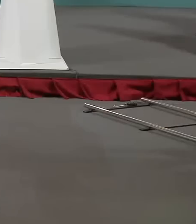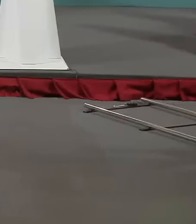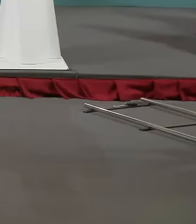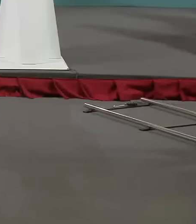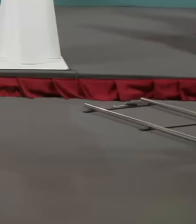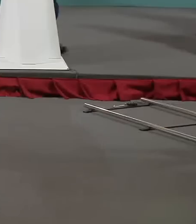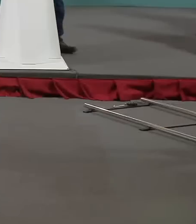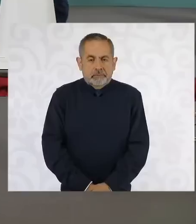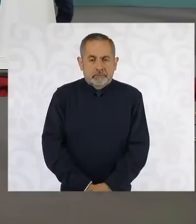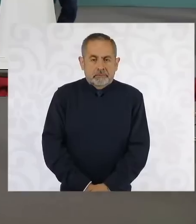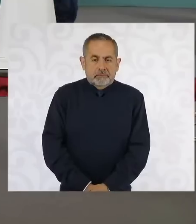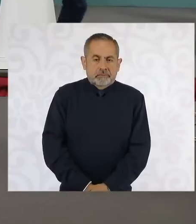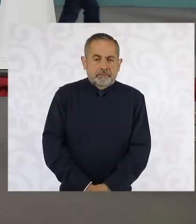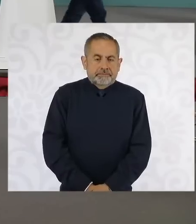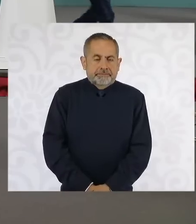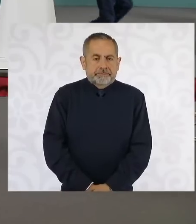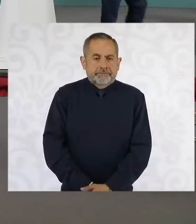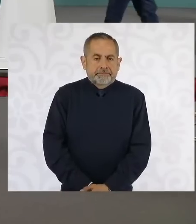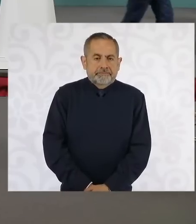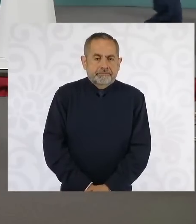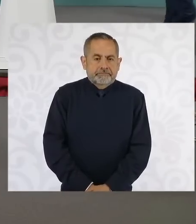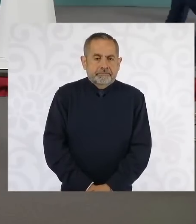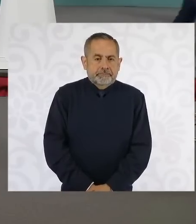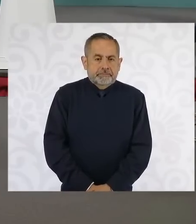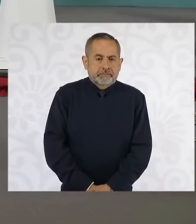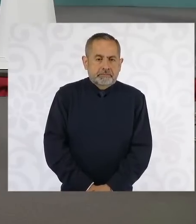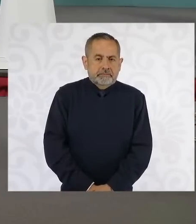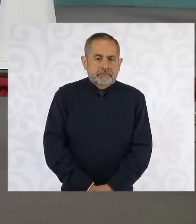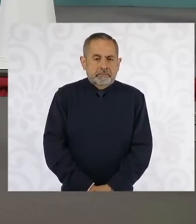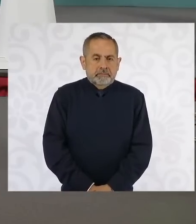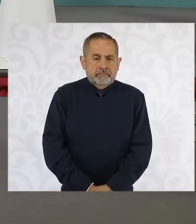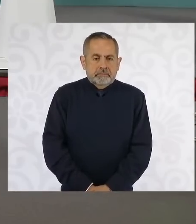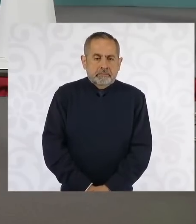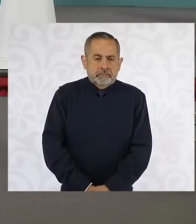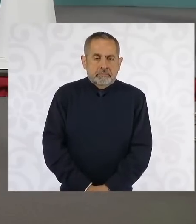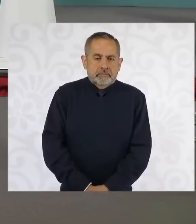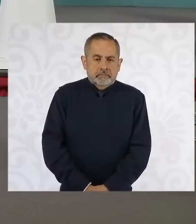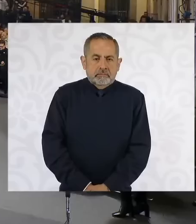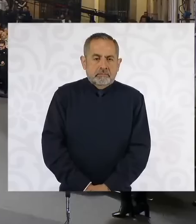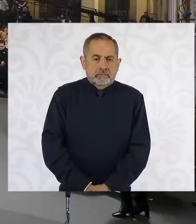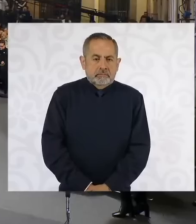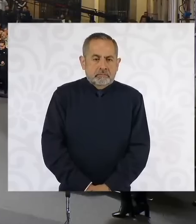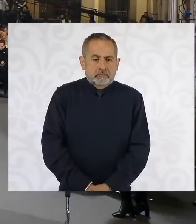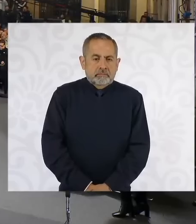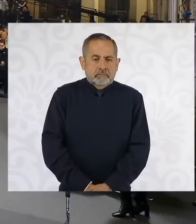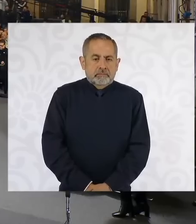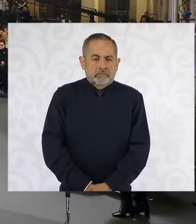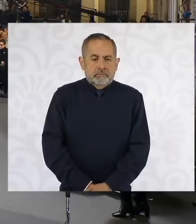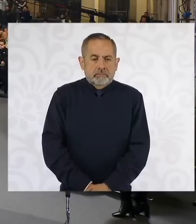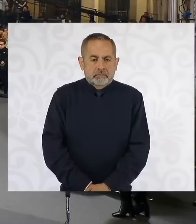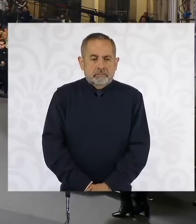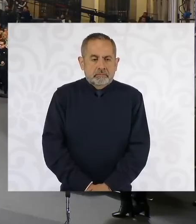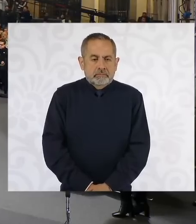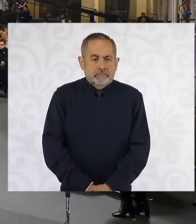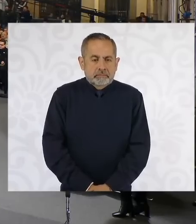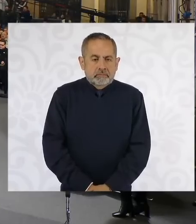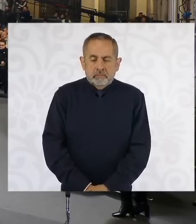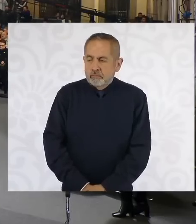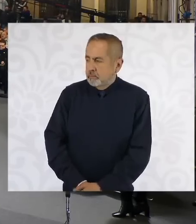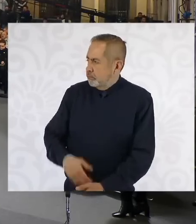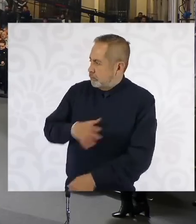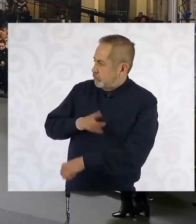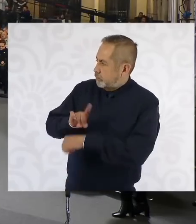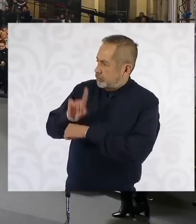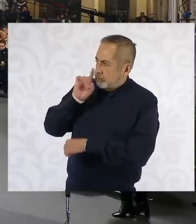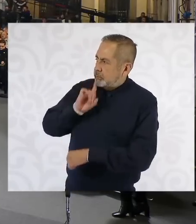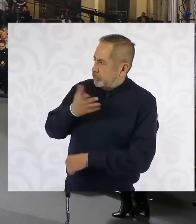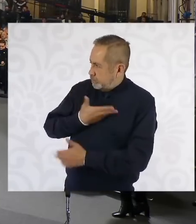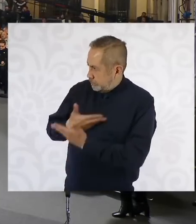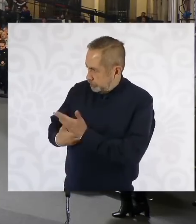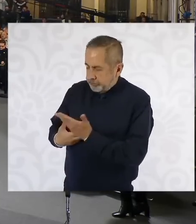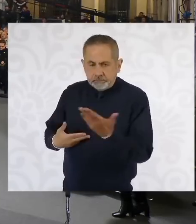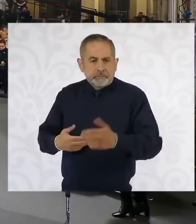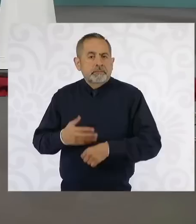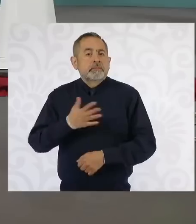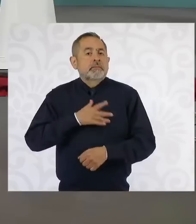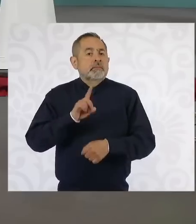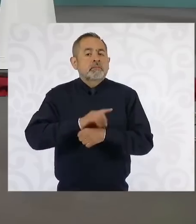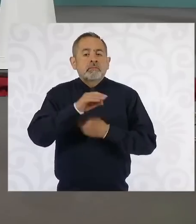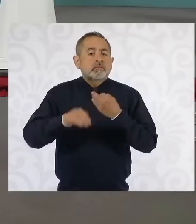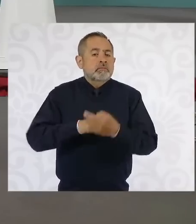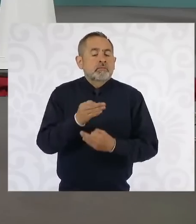gracias Buenos días Buenos días presidenta buenos días a todos y a todas eh para la